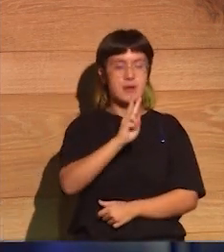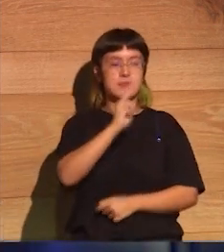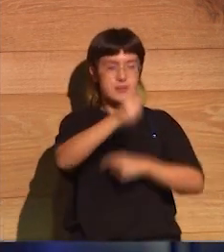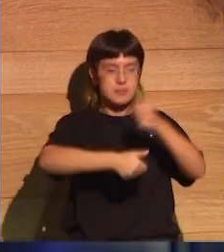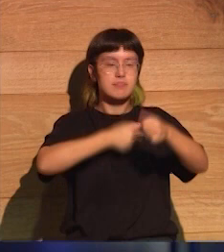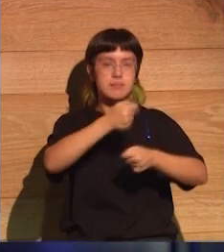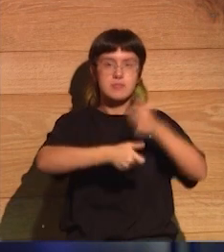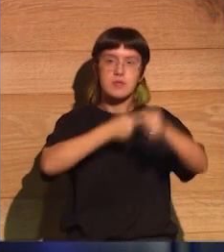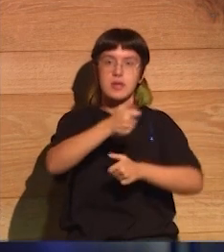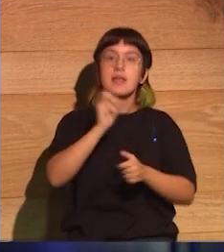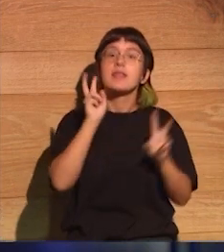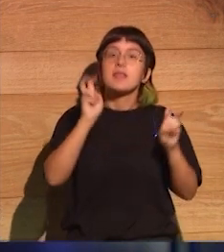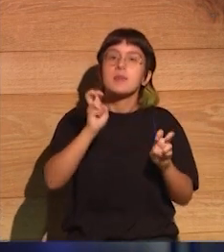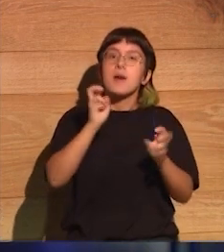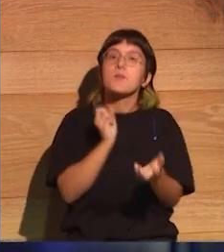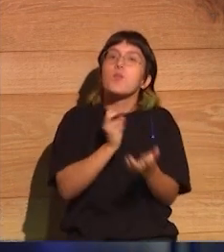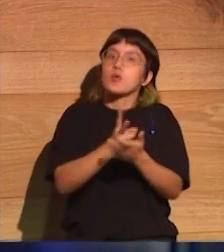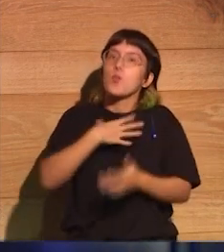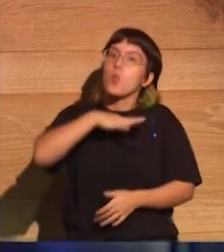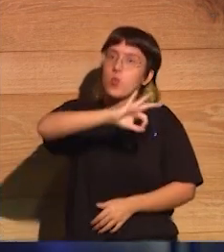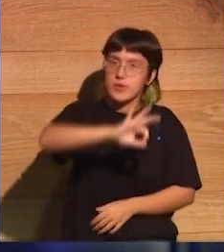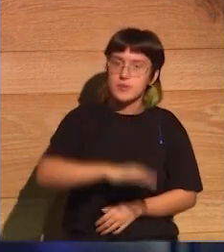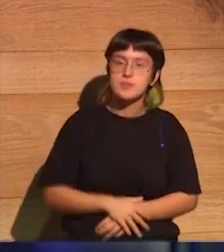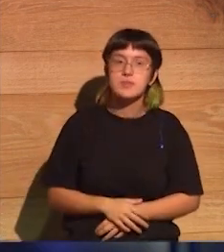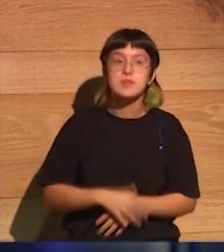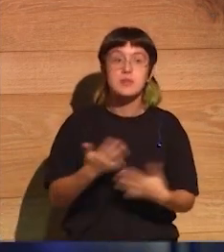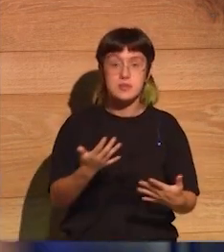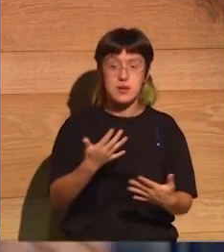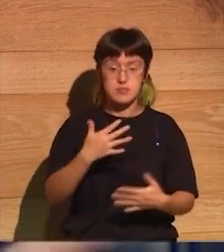Cuando tú ves el camino y el propósito que le das a un chico estudiando